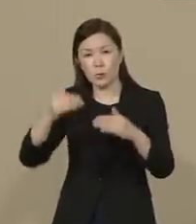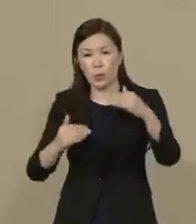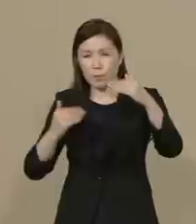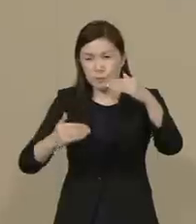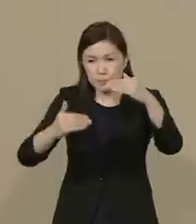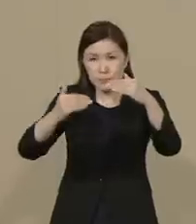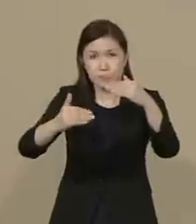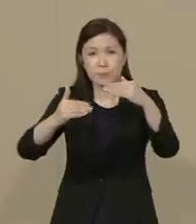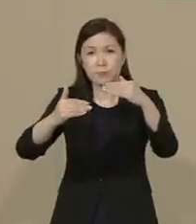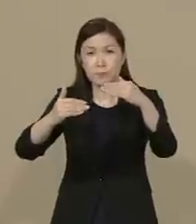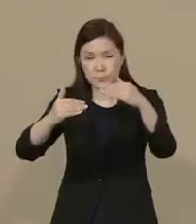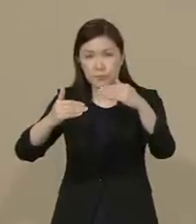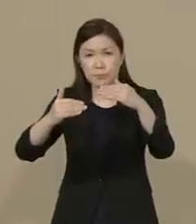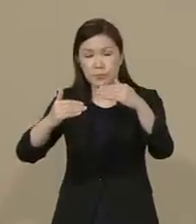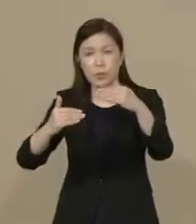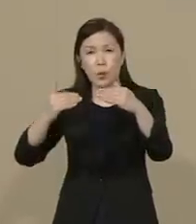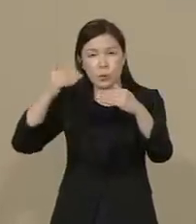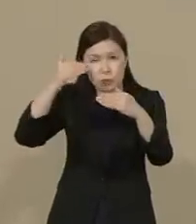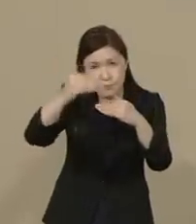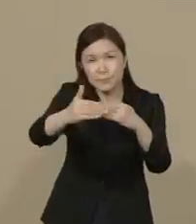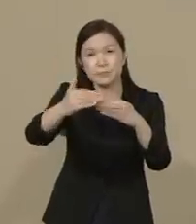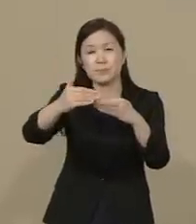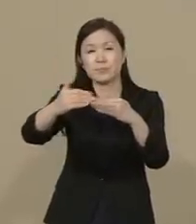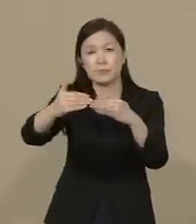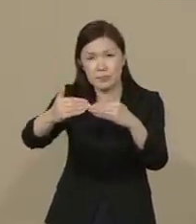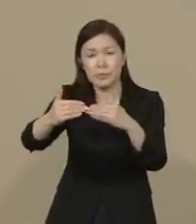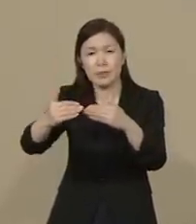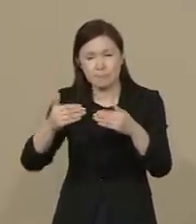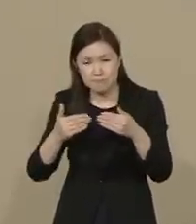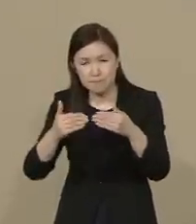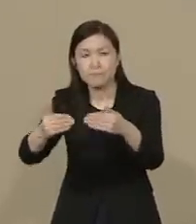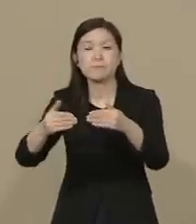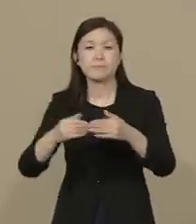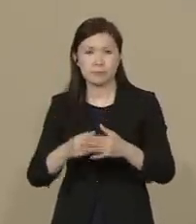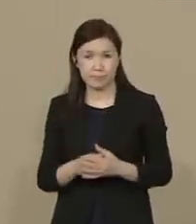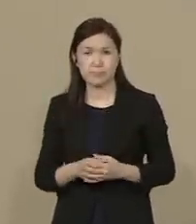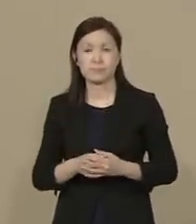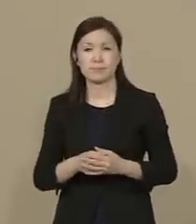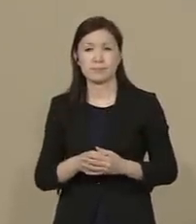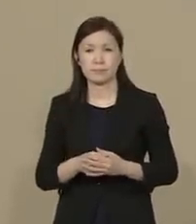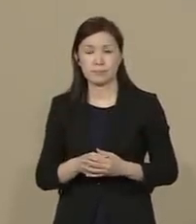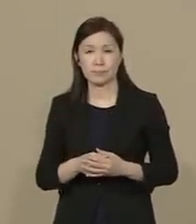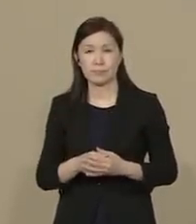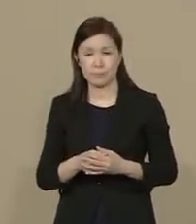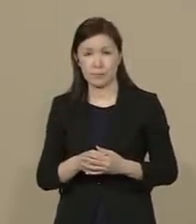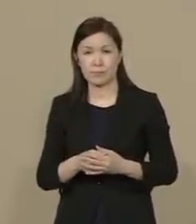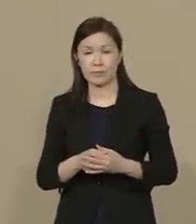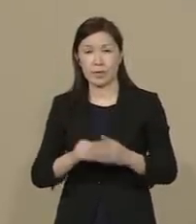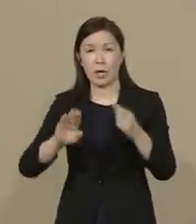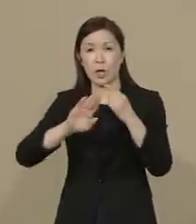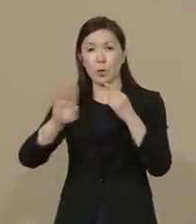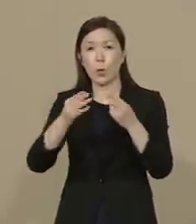物価の上昇に追いつき 追い越せるようにしていくのです さらに 公明党は